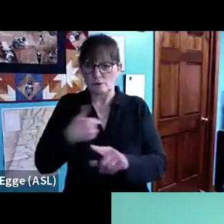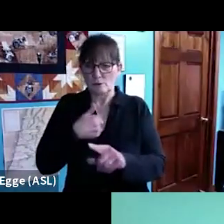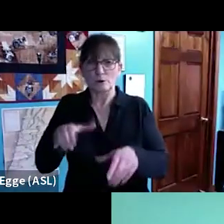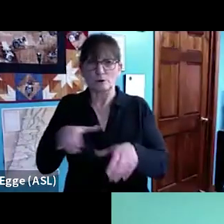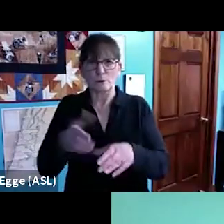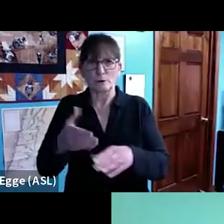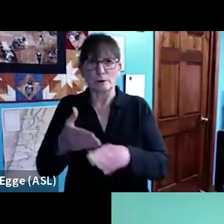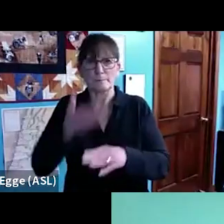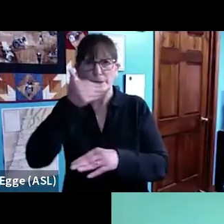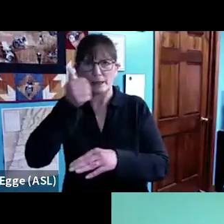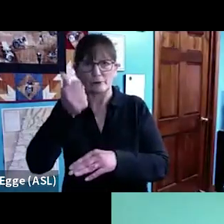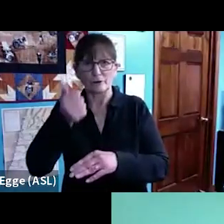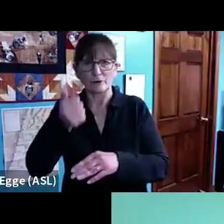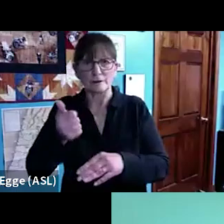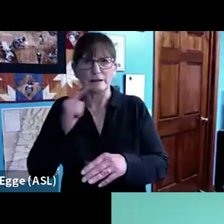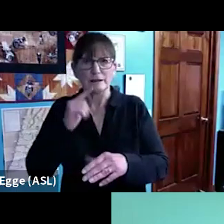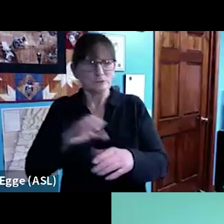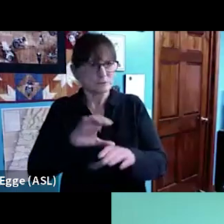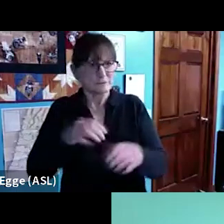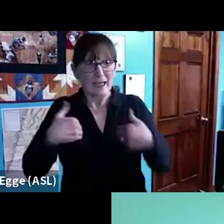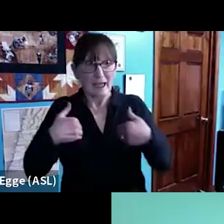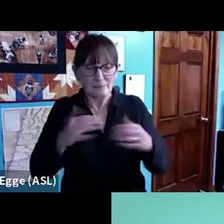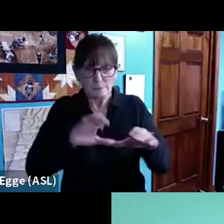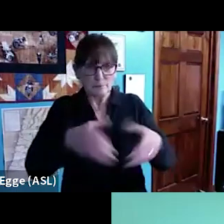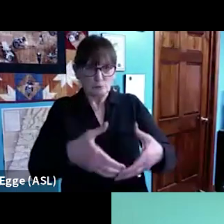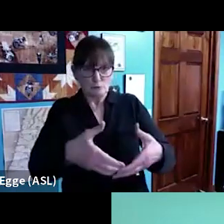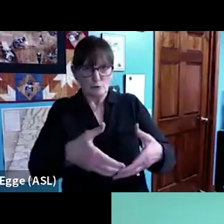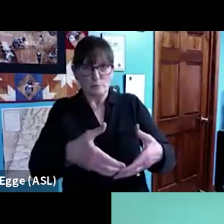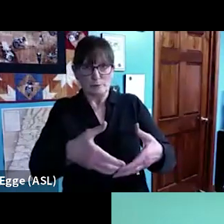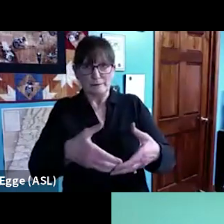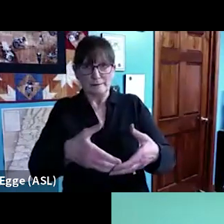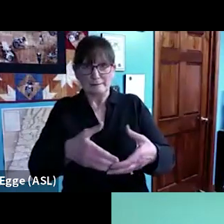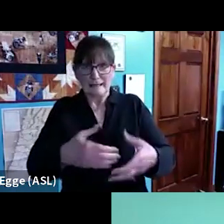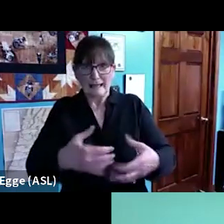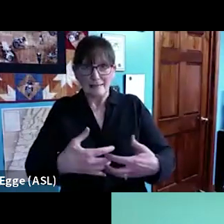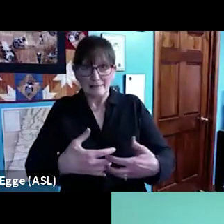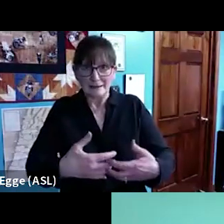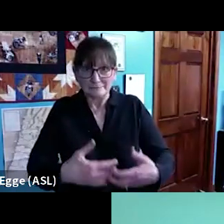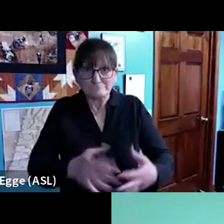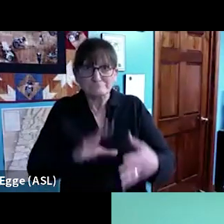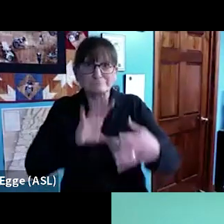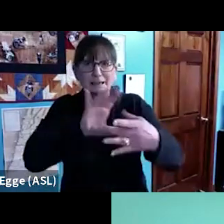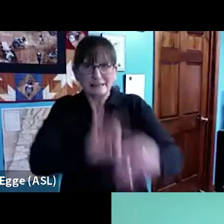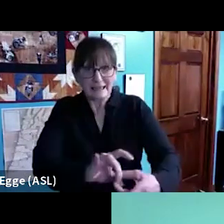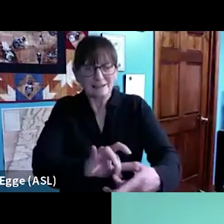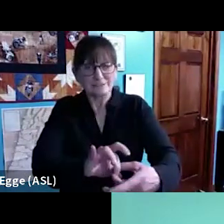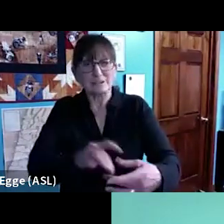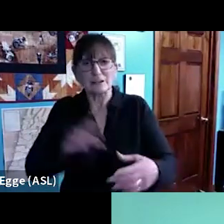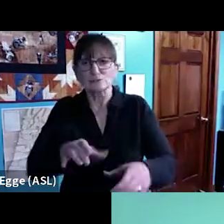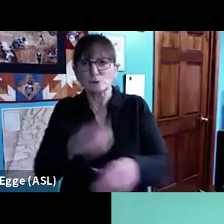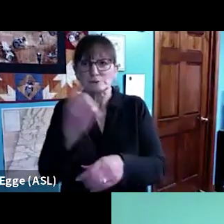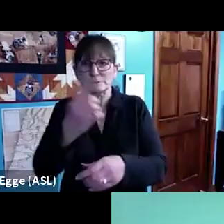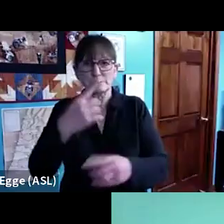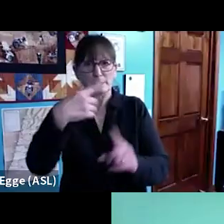Si esta es la primera vez que estás aprendiendo sobre SOAR, implementar tantos de los componentes críticos que Zuzanna mencionó